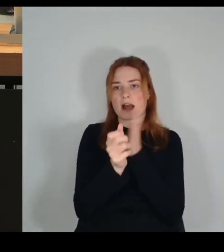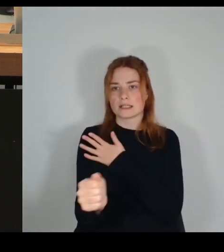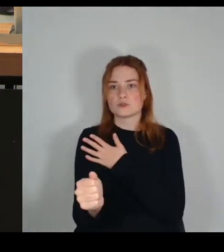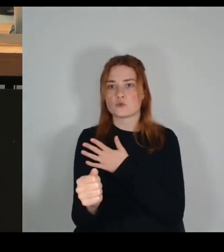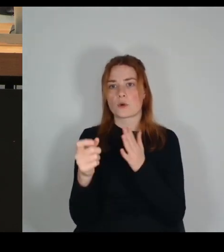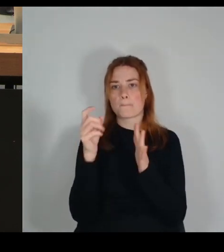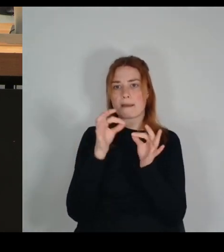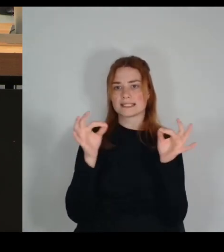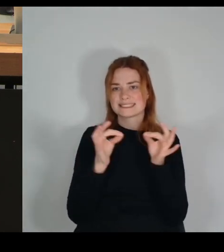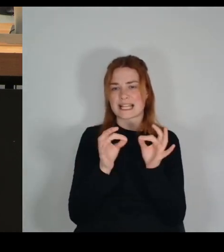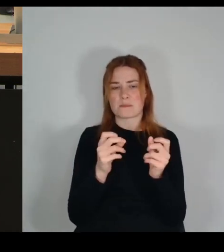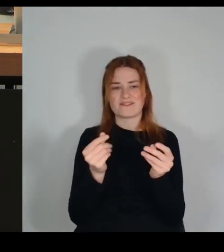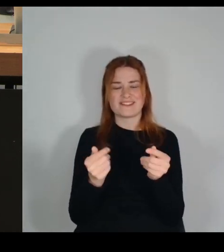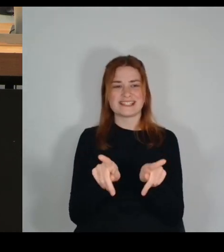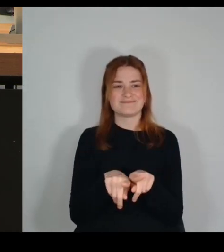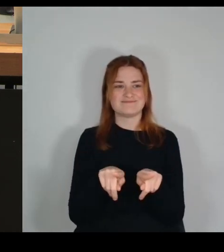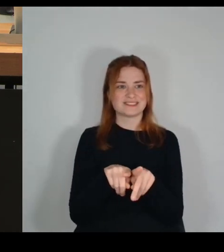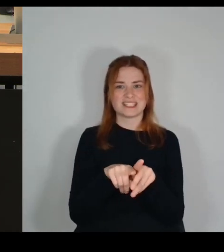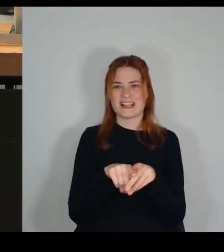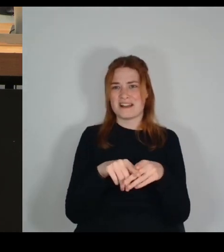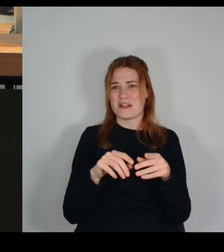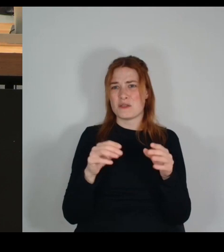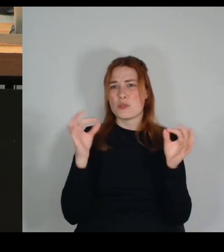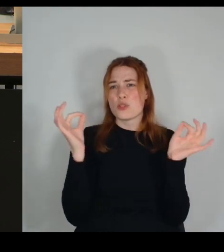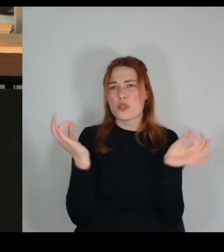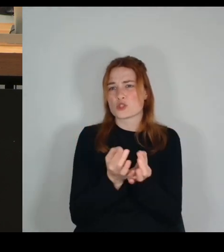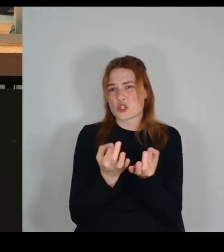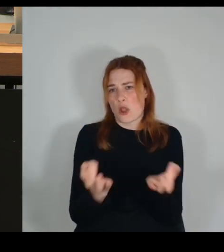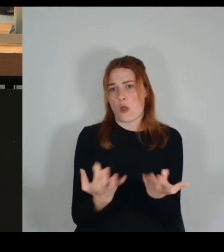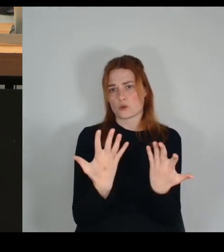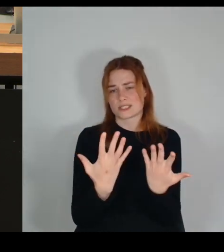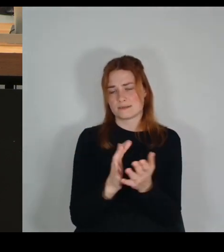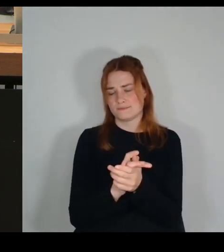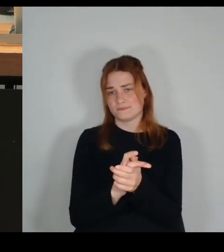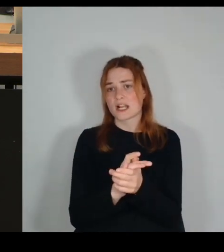Von 1999 bis 2002 habe man lediglich acht Mal Kontrollen veranlasst, die